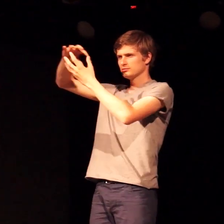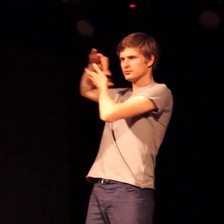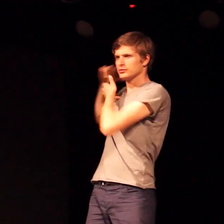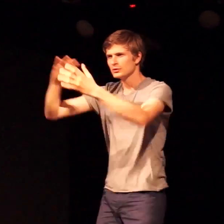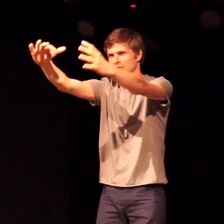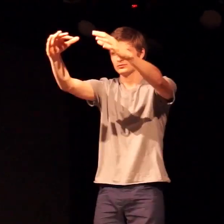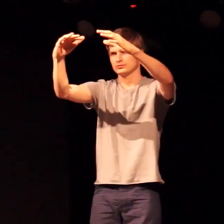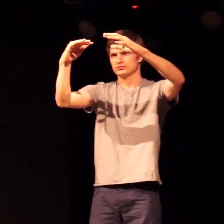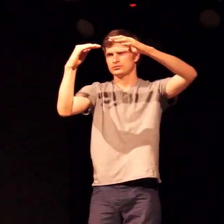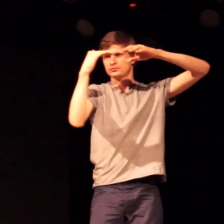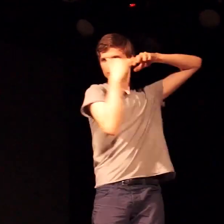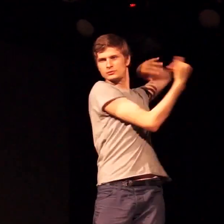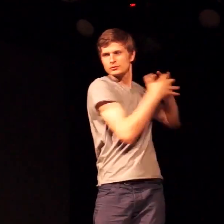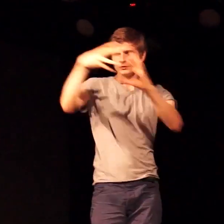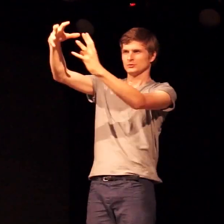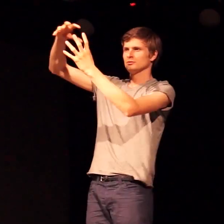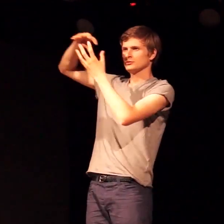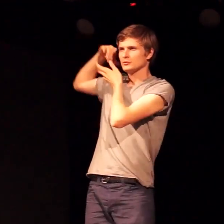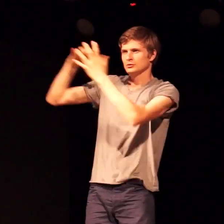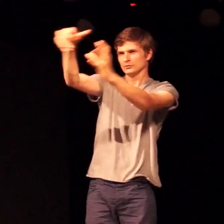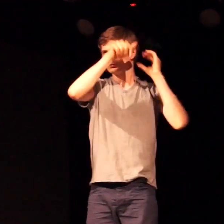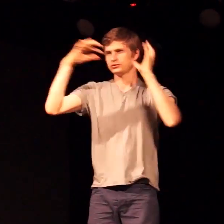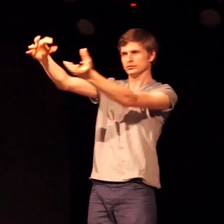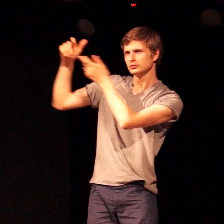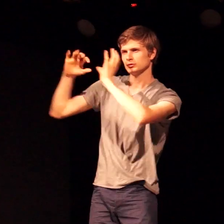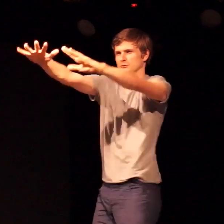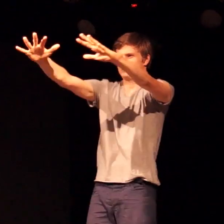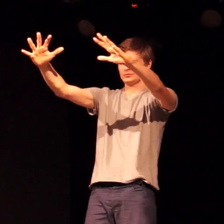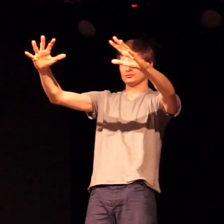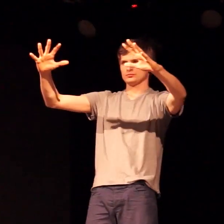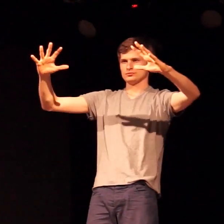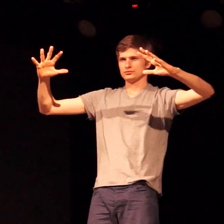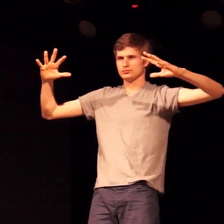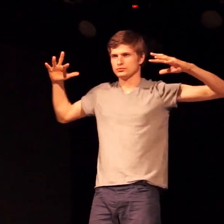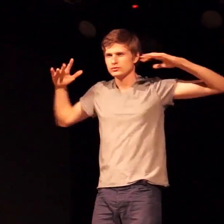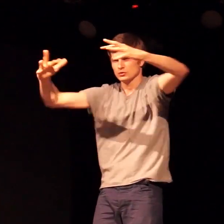Opowiada o podróży na planetę Mars, gdzie główny bohater przenosi się do nowej rzeczywistości.